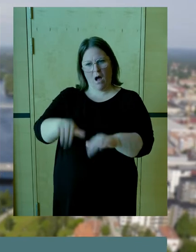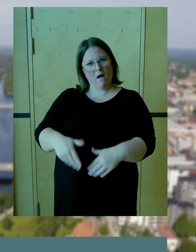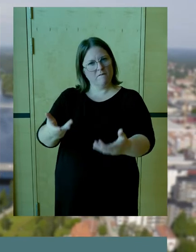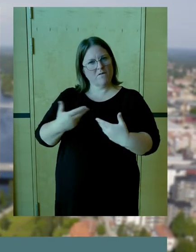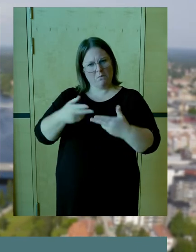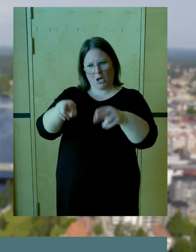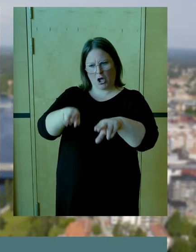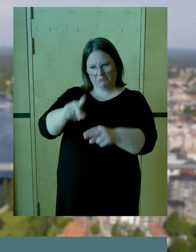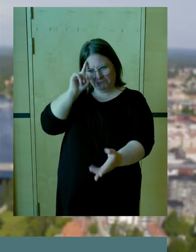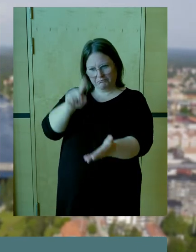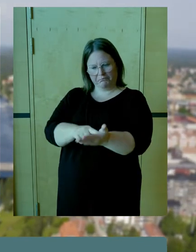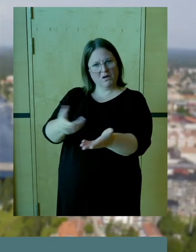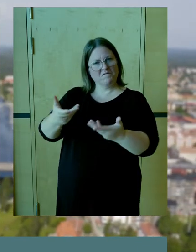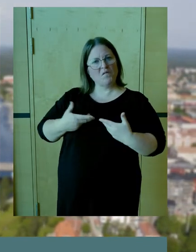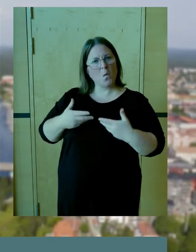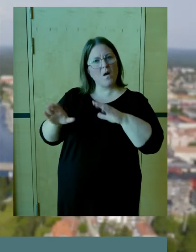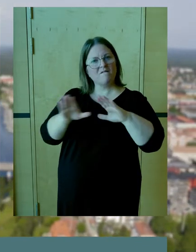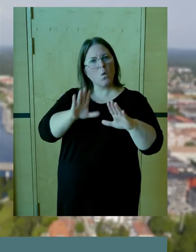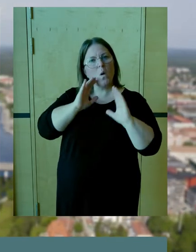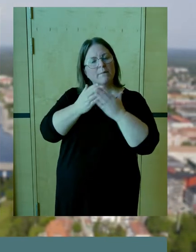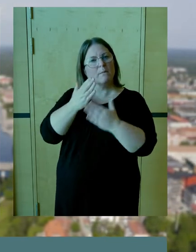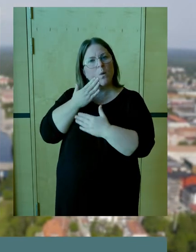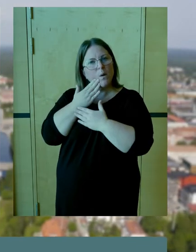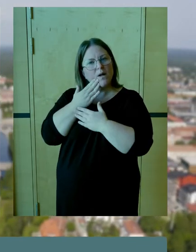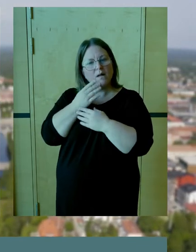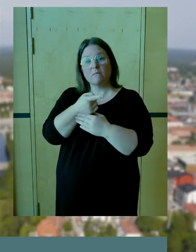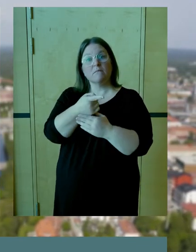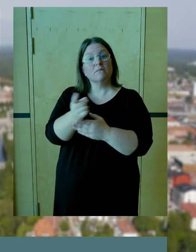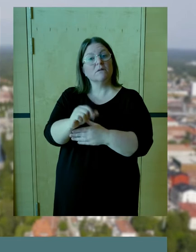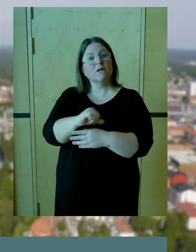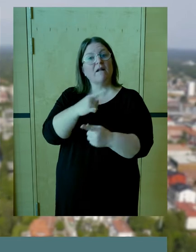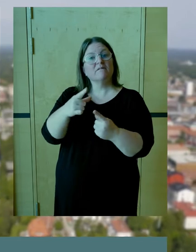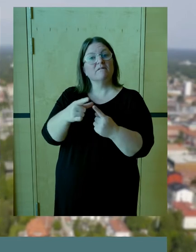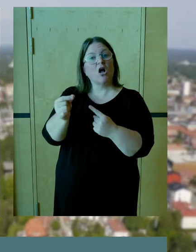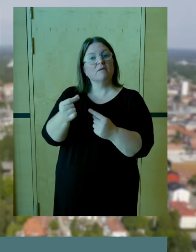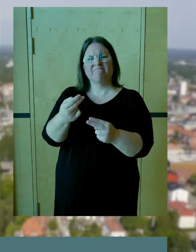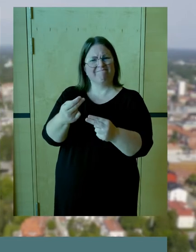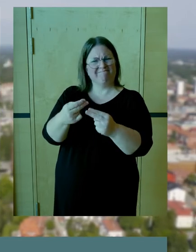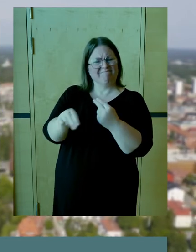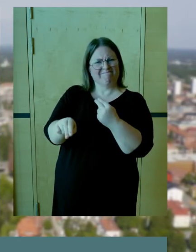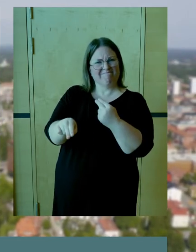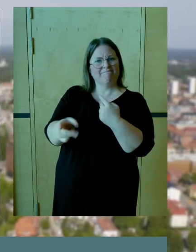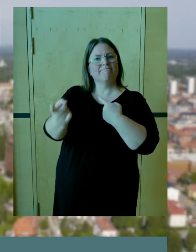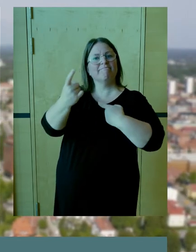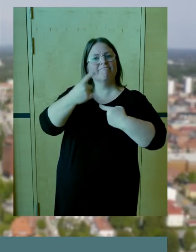How old are Tackar nej just nu med tanke på covid pandemin vi har haft